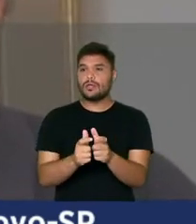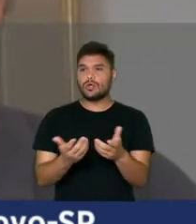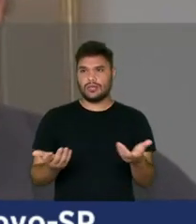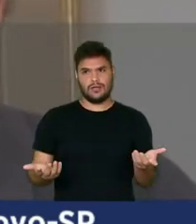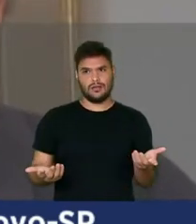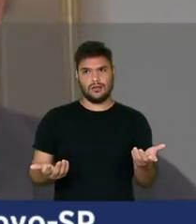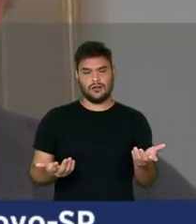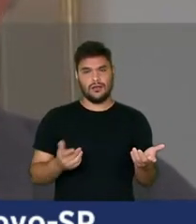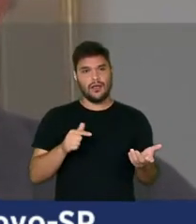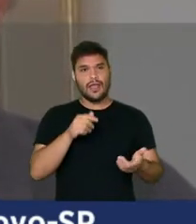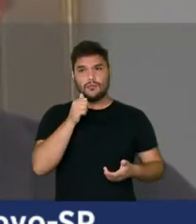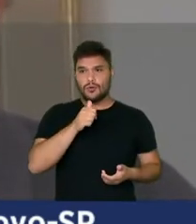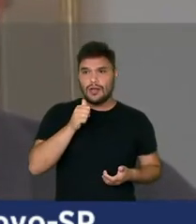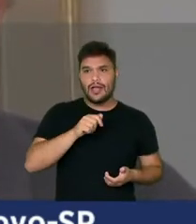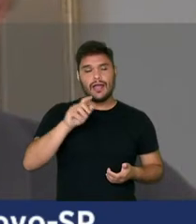GRUPOS QUE SÃO CONSIDERADOS